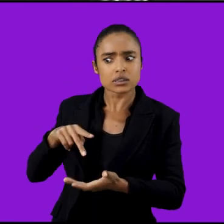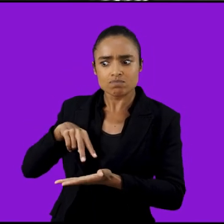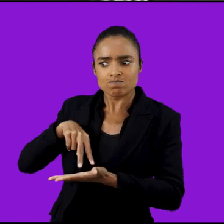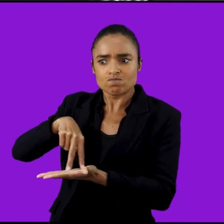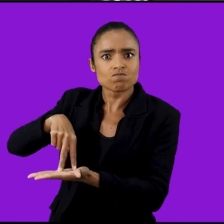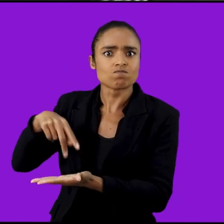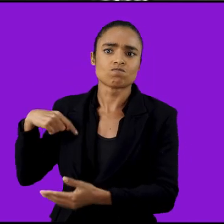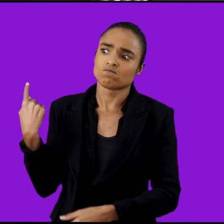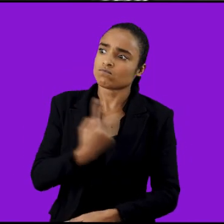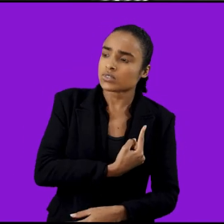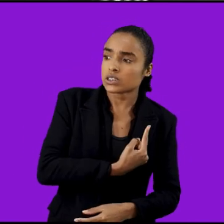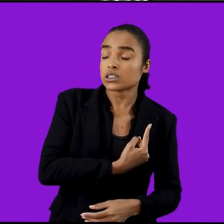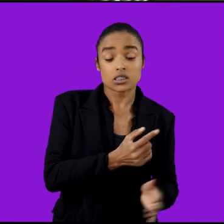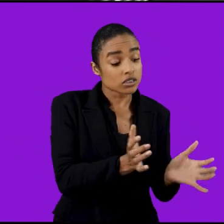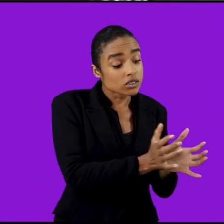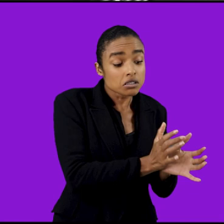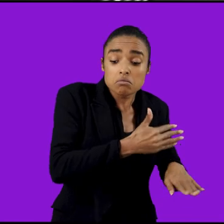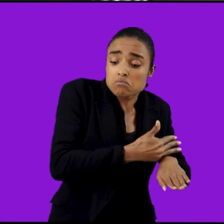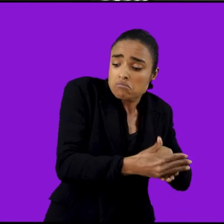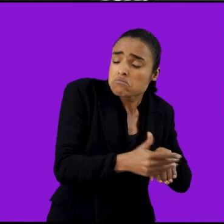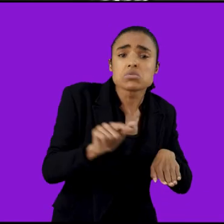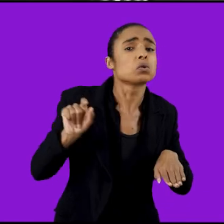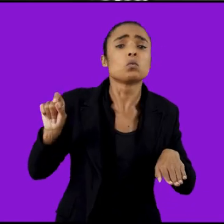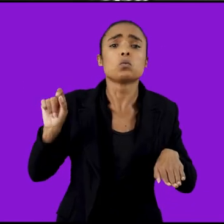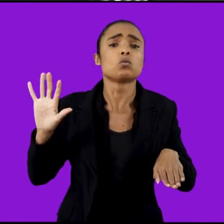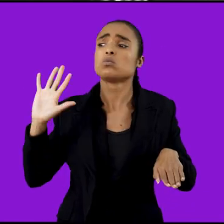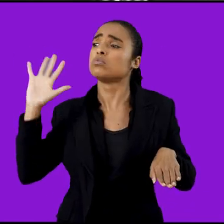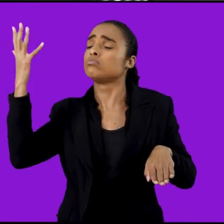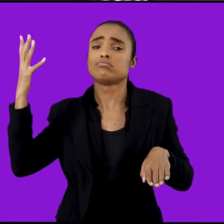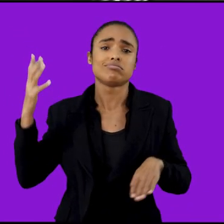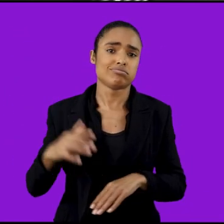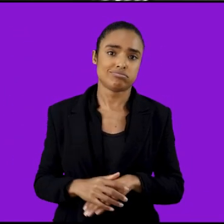E da população branca é entender que fenômeno que é esse que tá acontecendo? Que é um